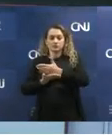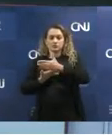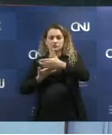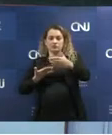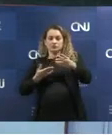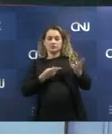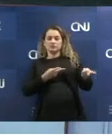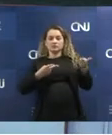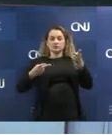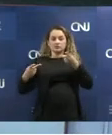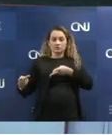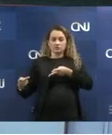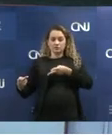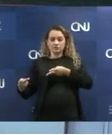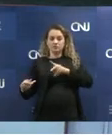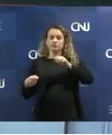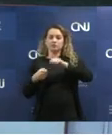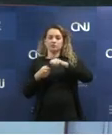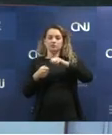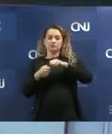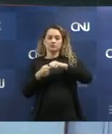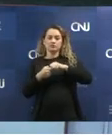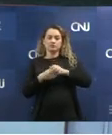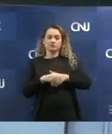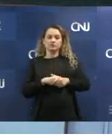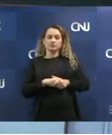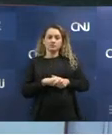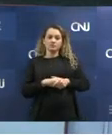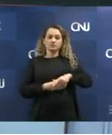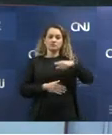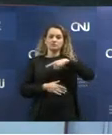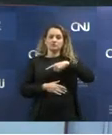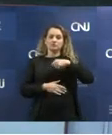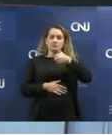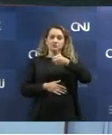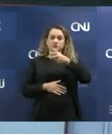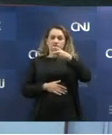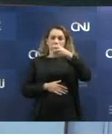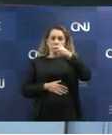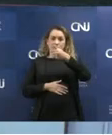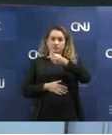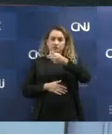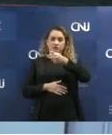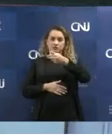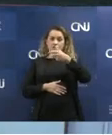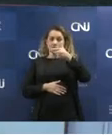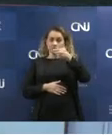foi constatado que existiam 157 processos aguardando pauta para designação de audiência.